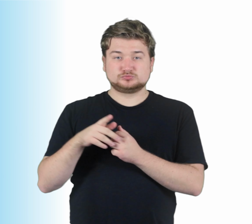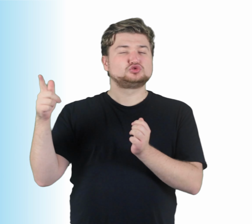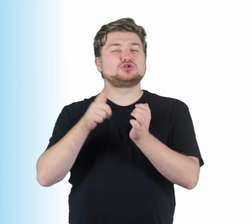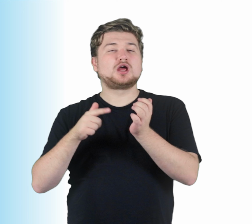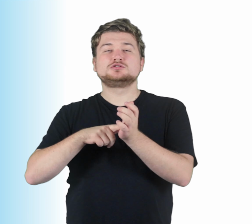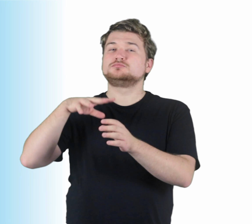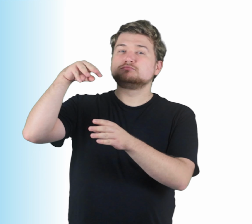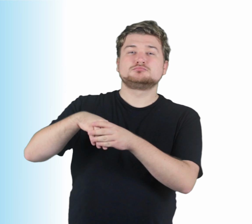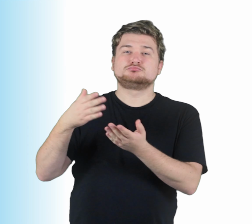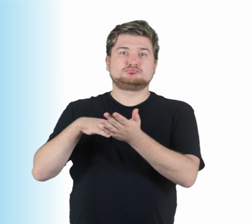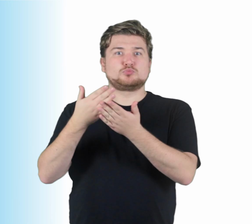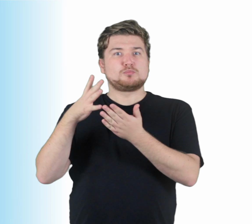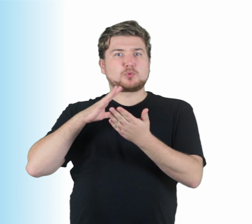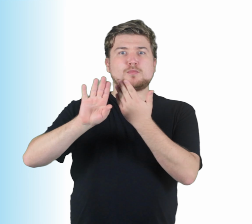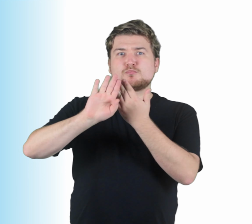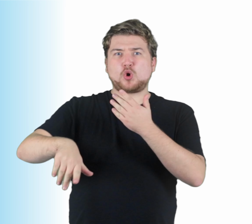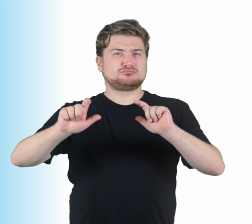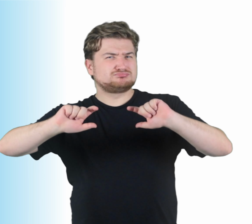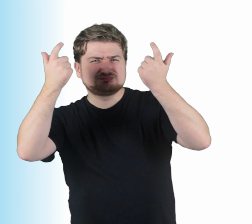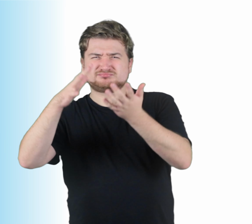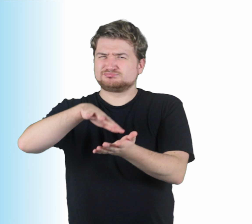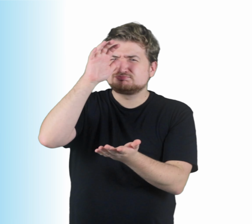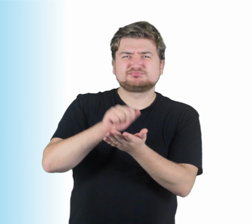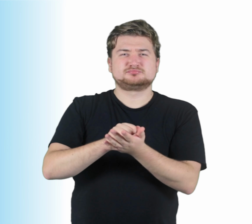Najczęściej występuje po zdarzeniu katastroficznym,